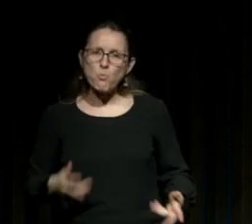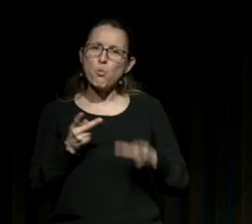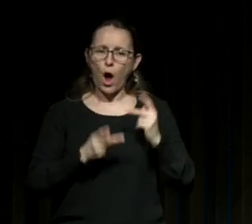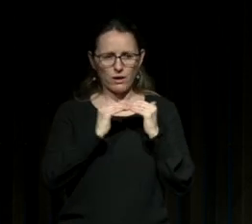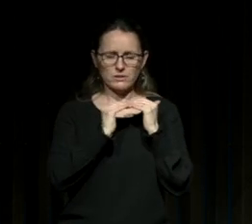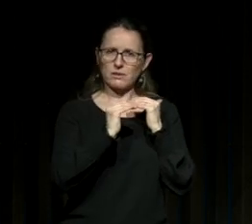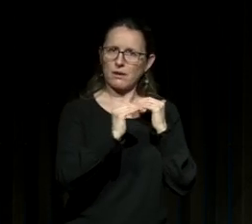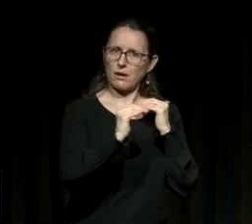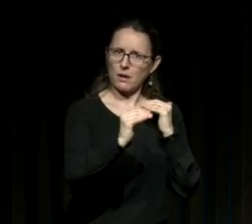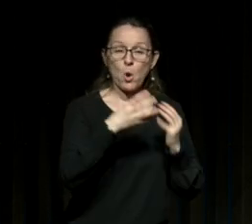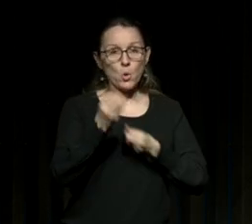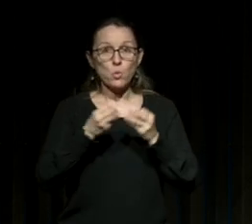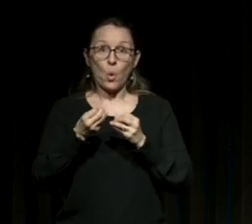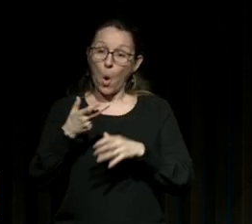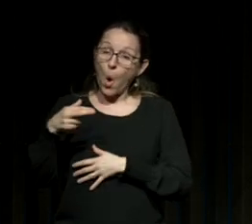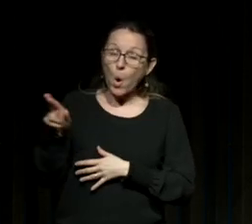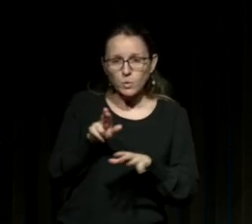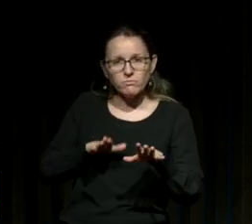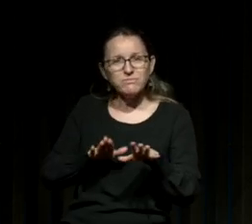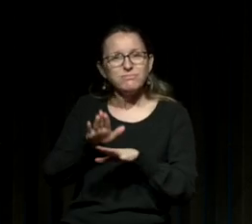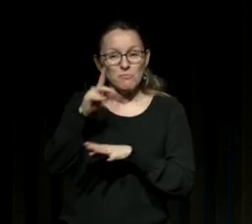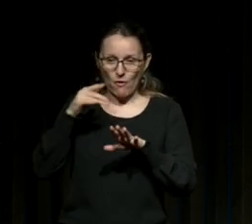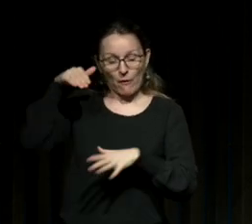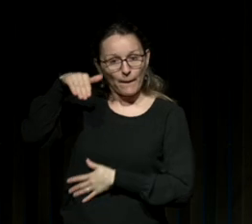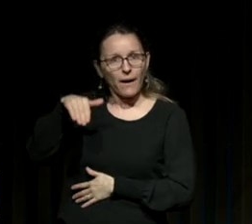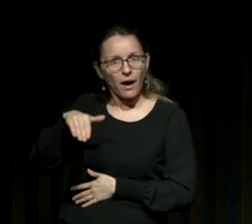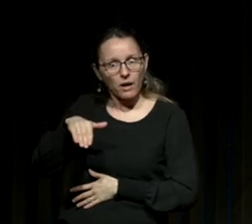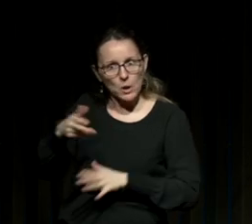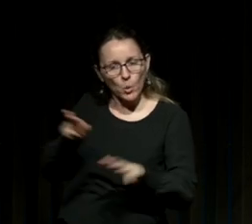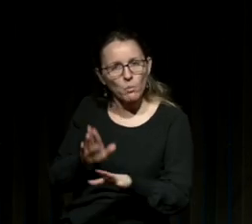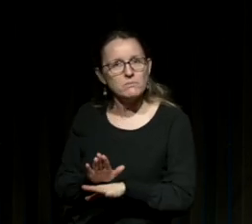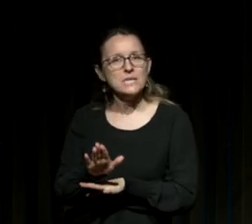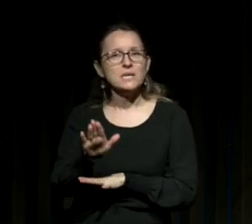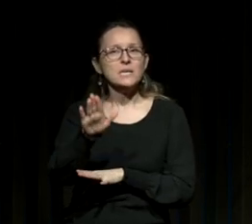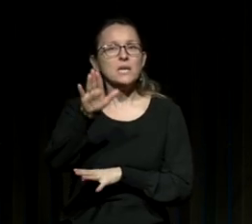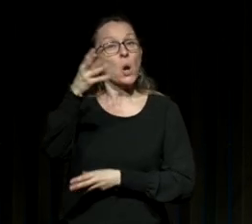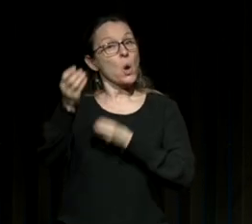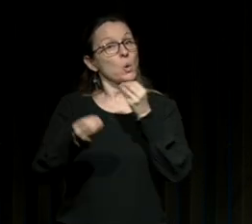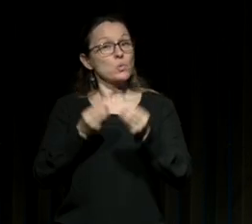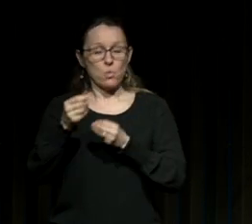prise ou de reprise pondérale après une perte de poids ou en phase de gain de poids initial donc